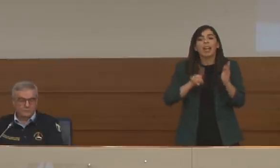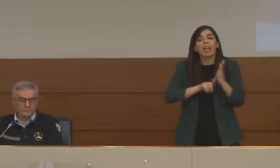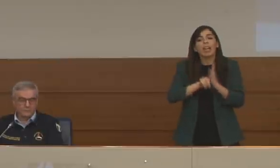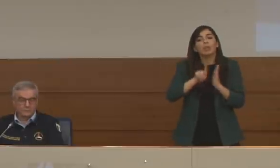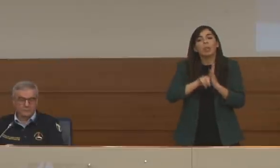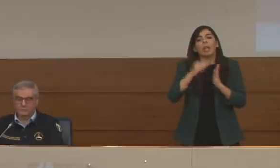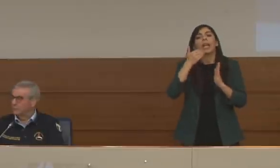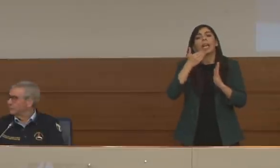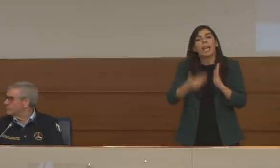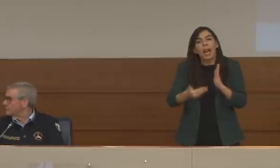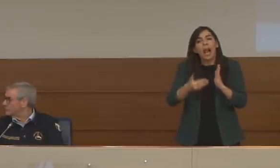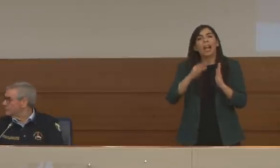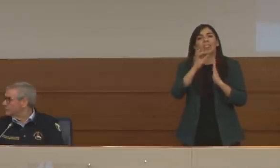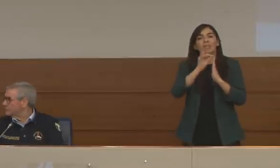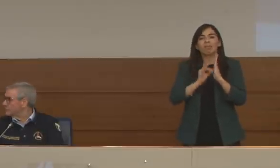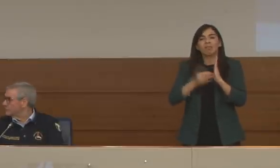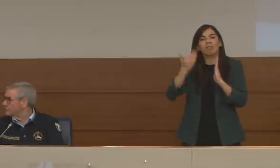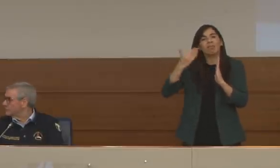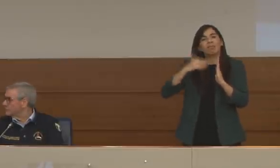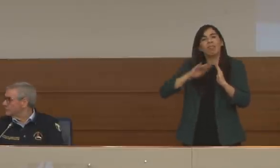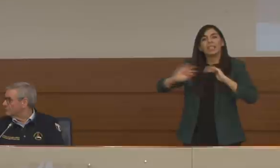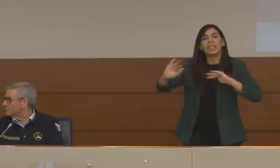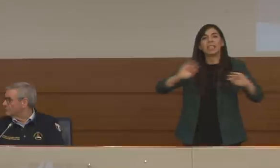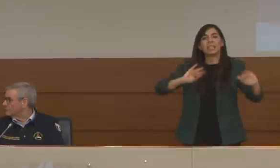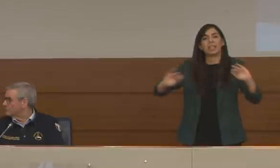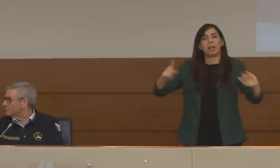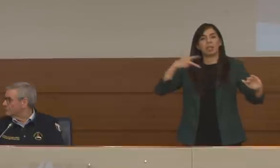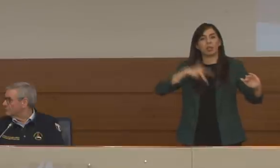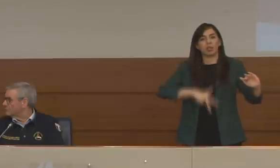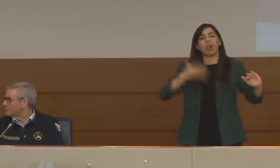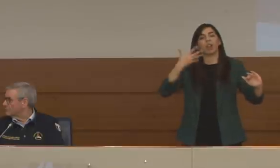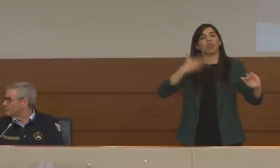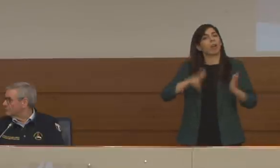distanziamento sociale che sono state messe in atto.